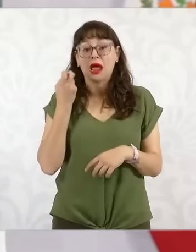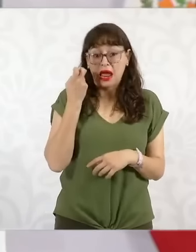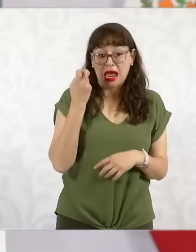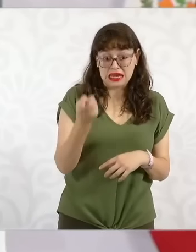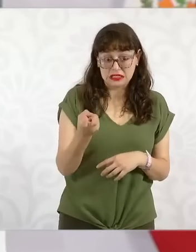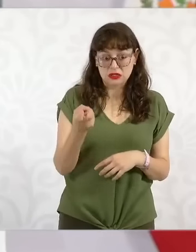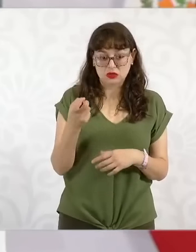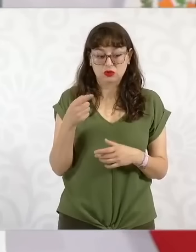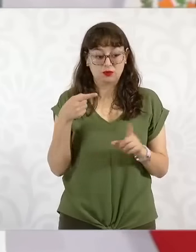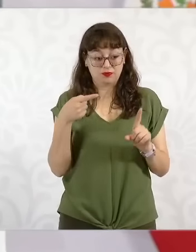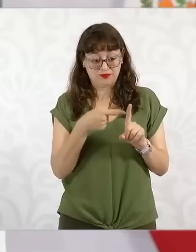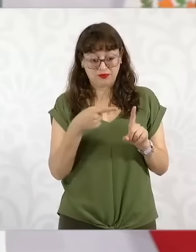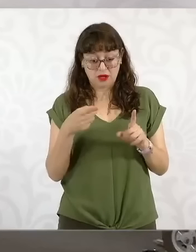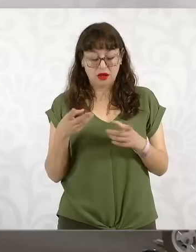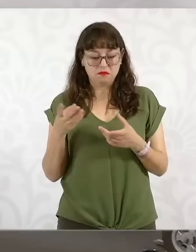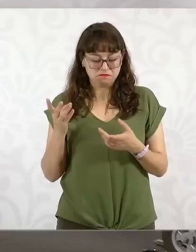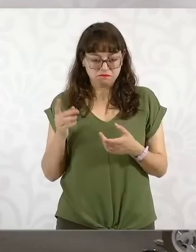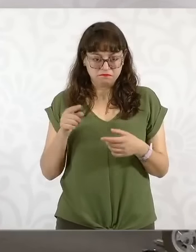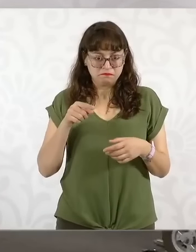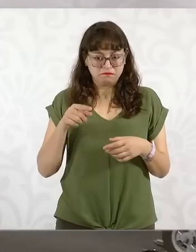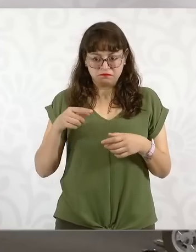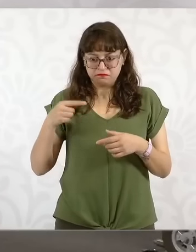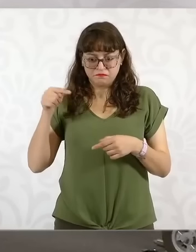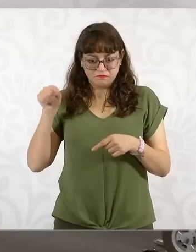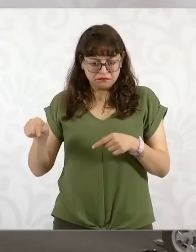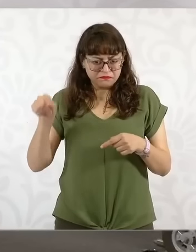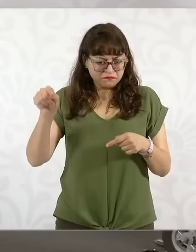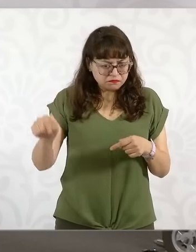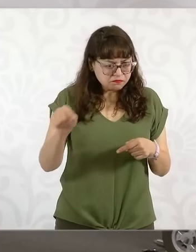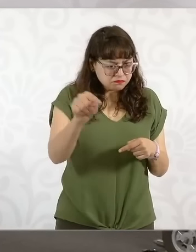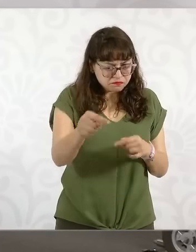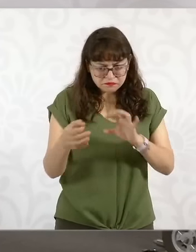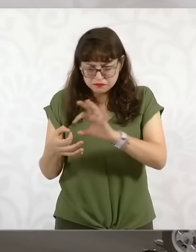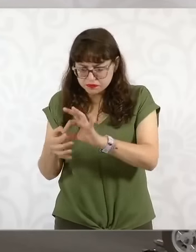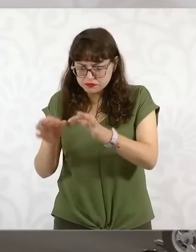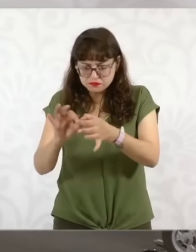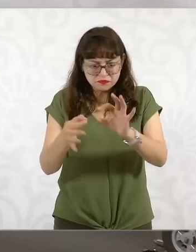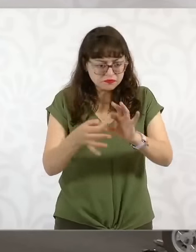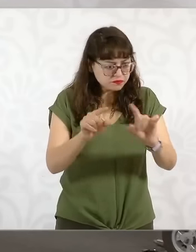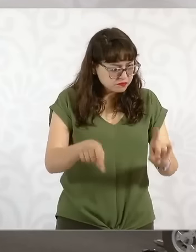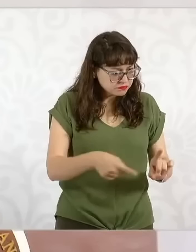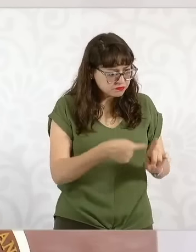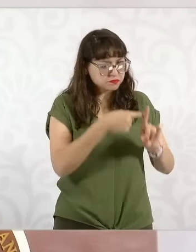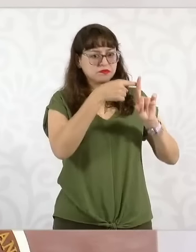de Ramón Ángel N. intelectual del homicidio de Carlos Manso, se encuentran el análisis forense